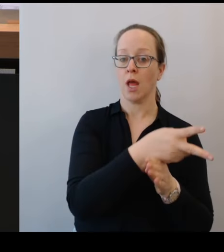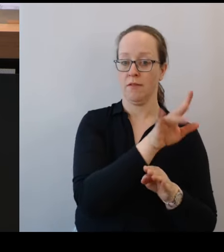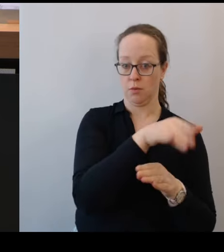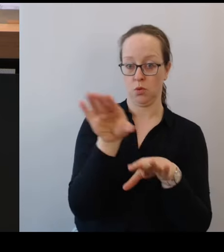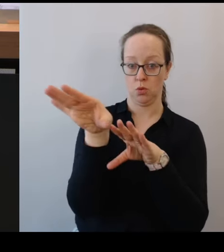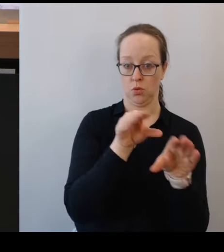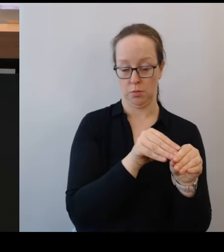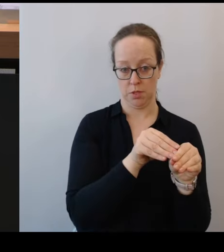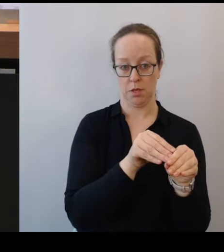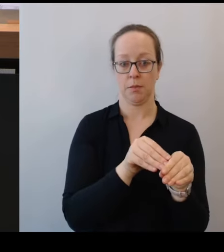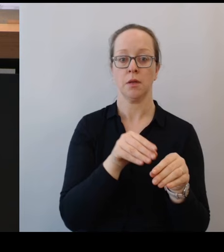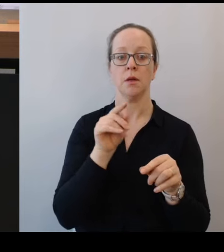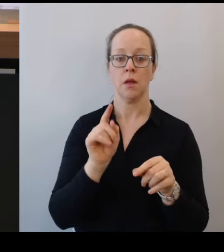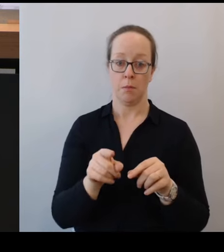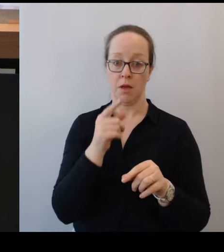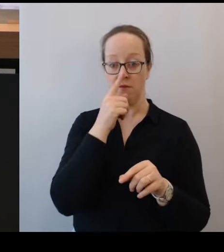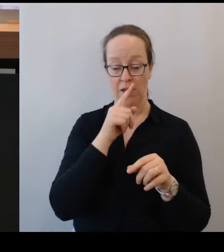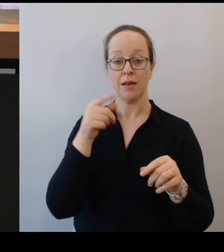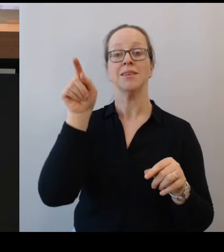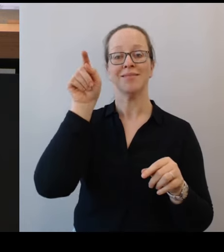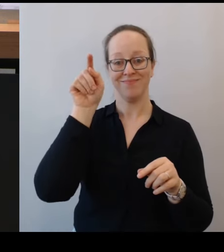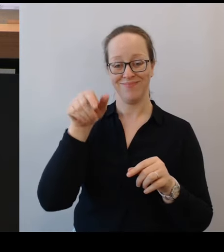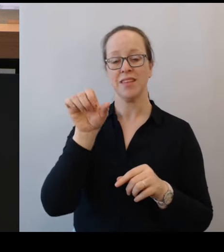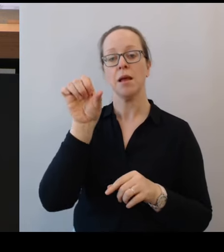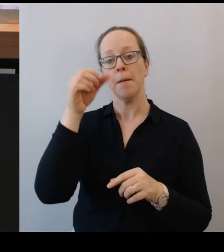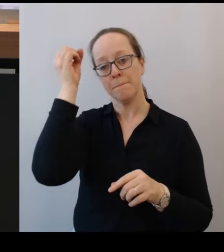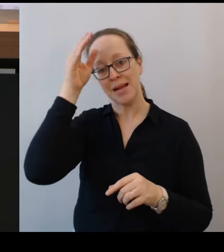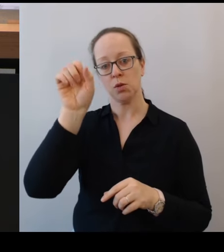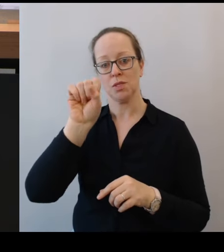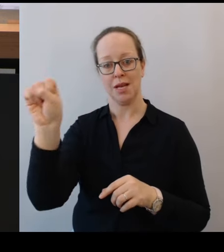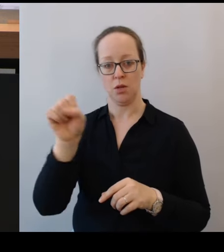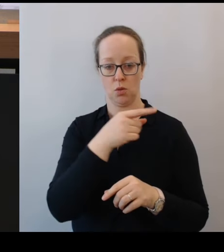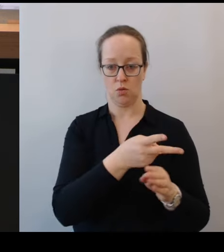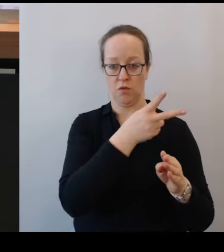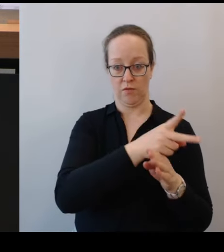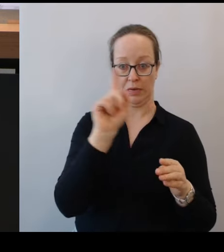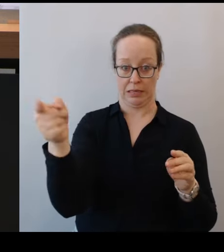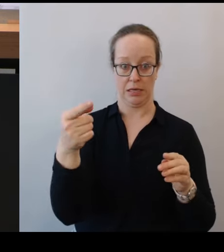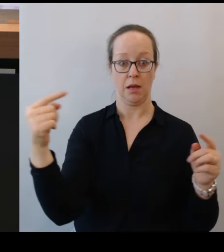Auf diese Weise will der Bürgermeister eine professionelle Arbeit des Senats garantieren.